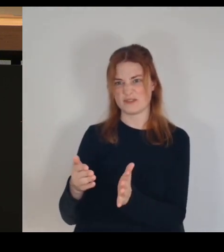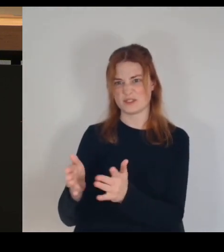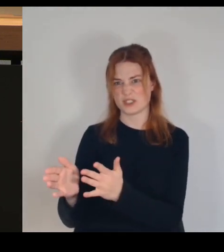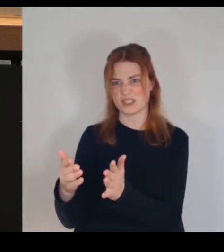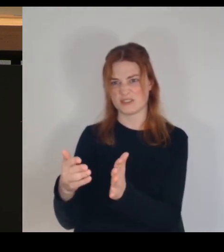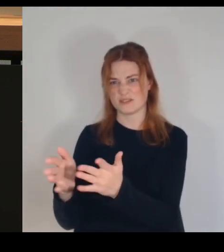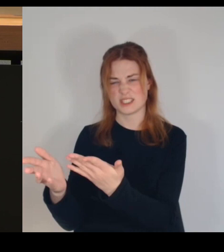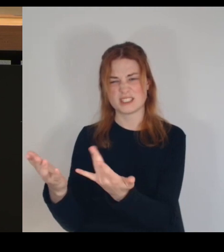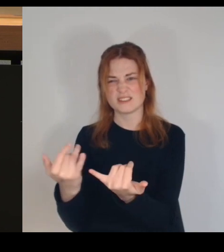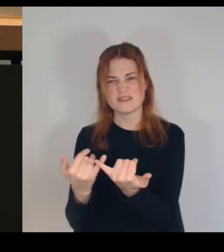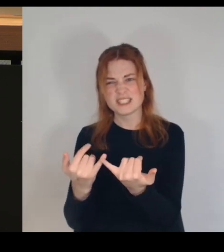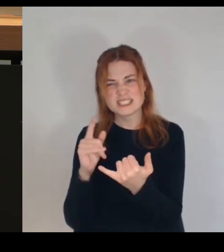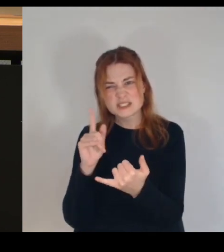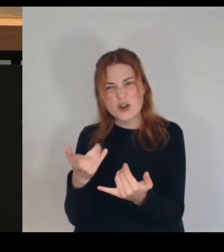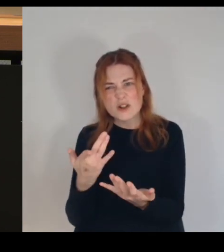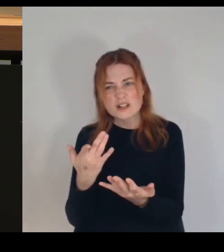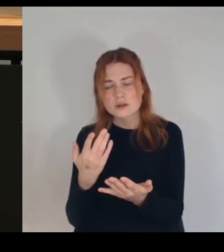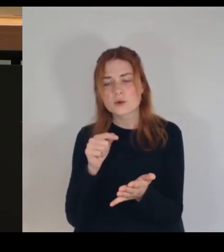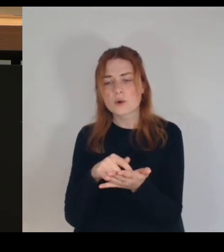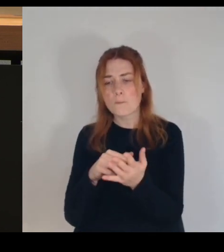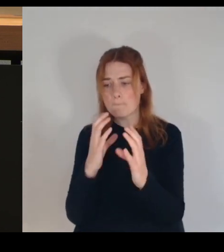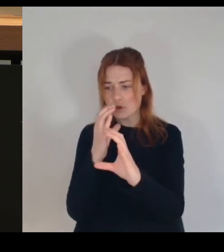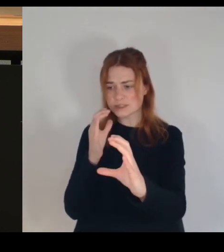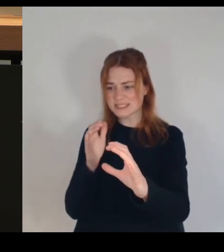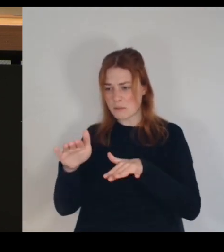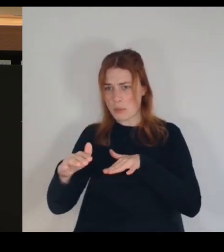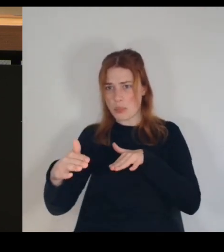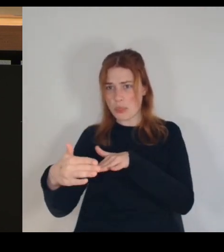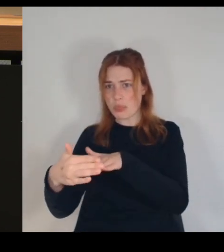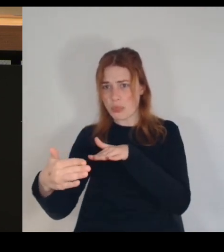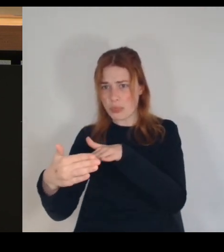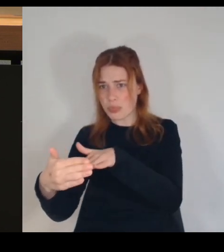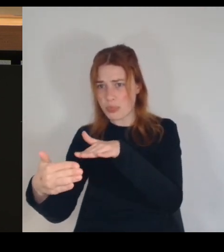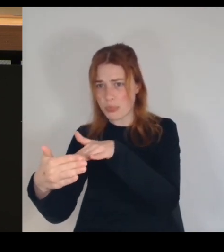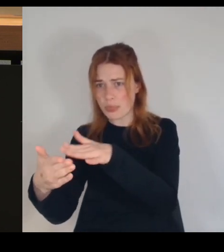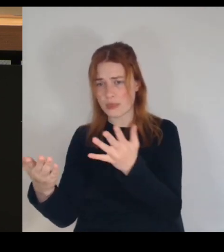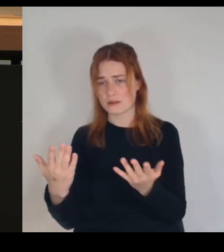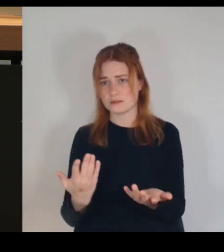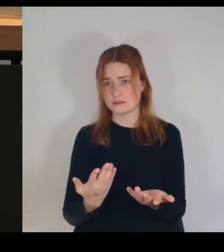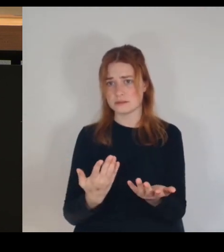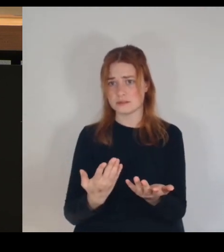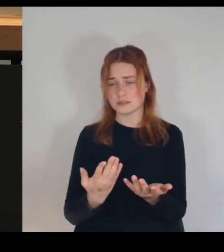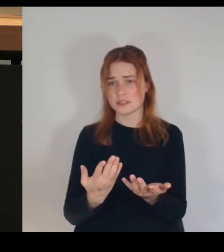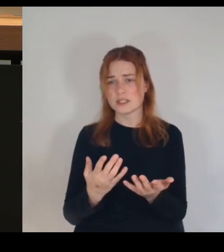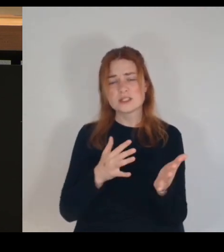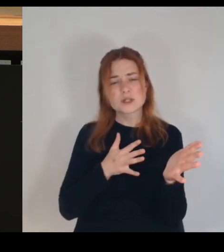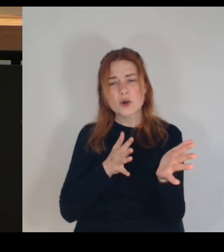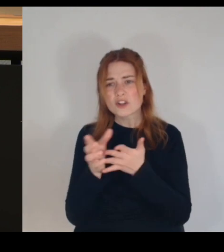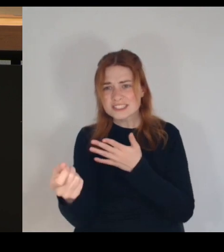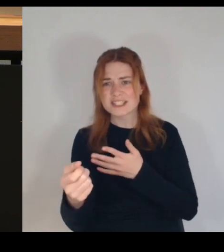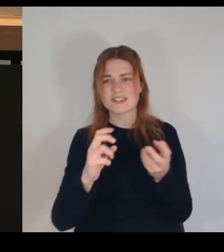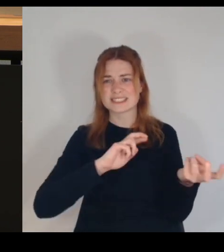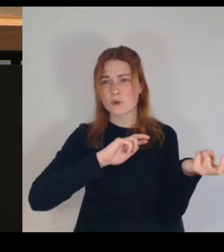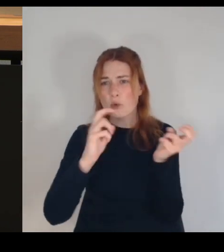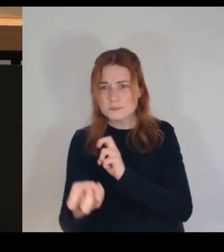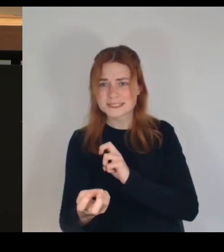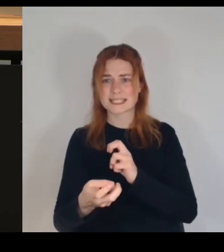dann tatsächlich mal ein konsequentes Bemühen darum, dass hier geltendes Recht auch durchgesetzt wird, damit nämlich